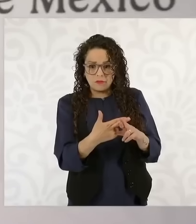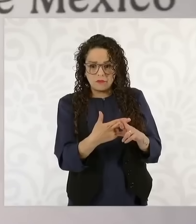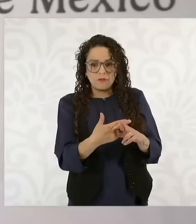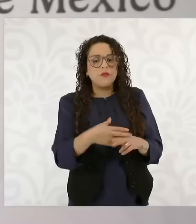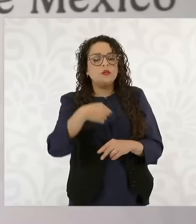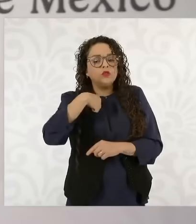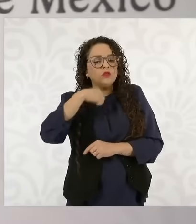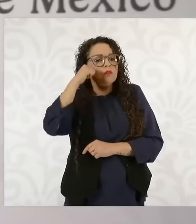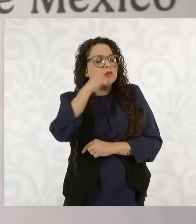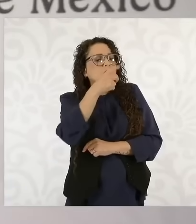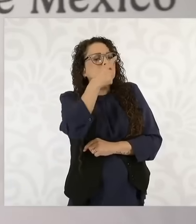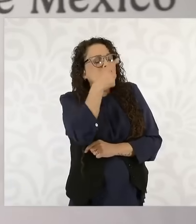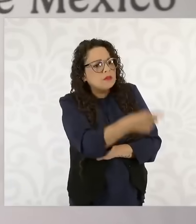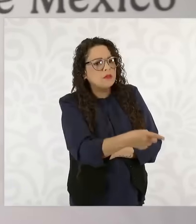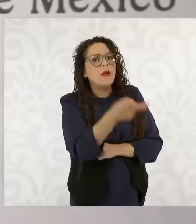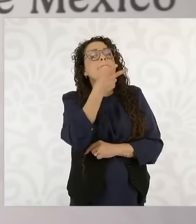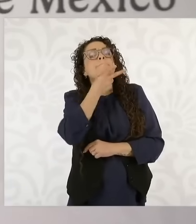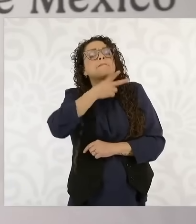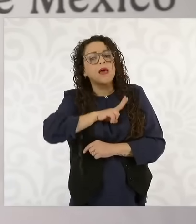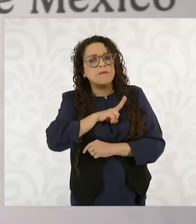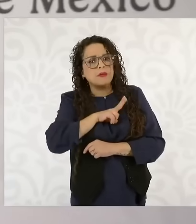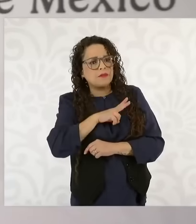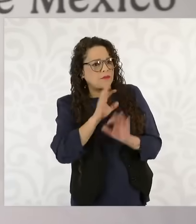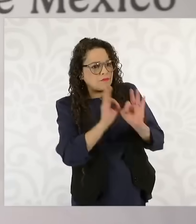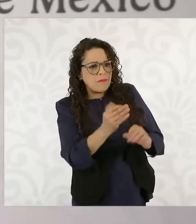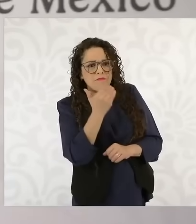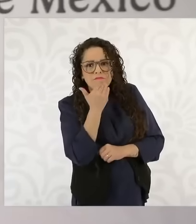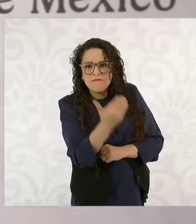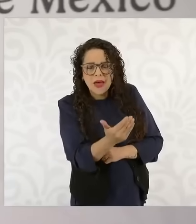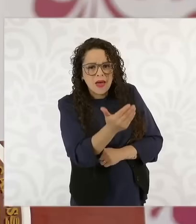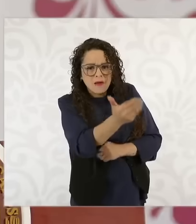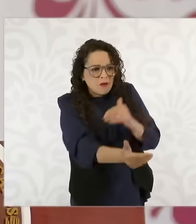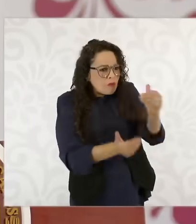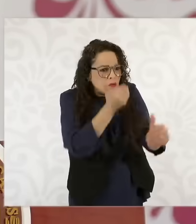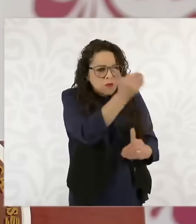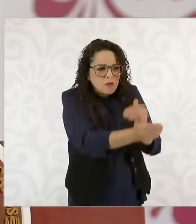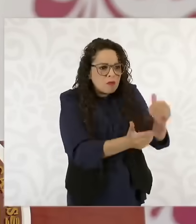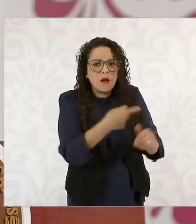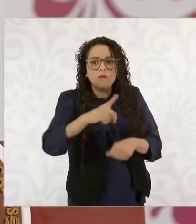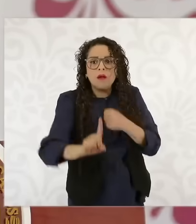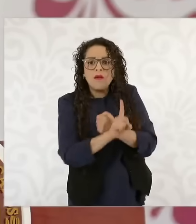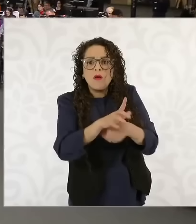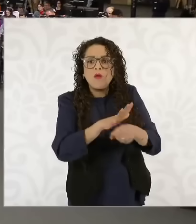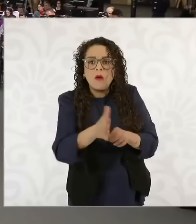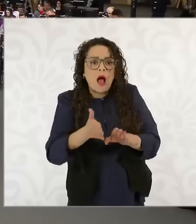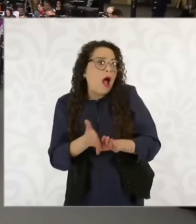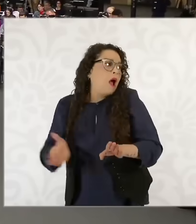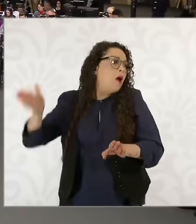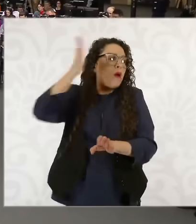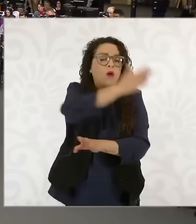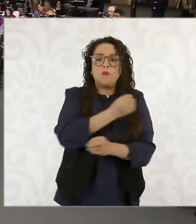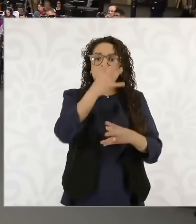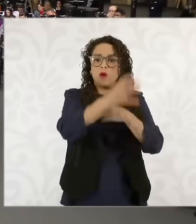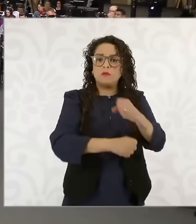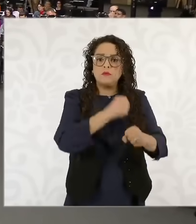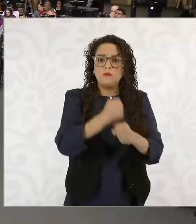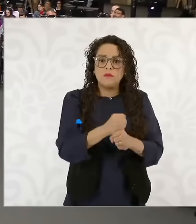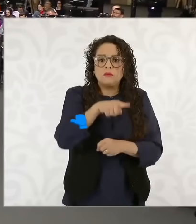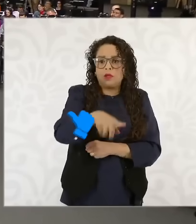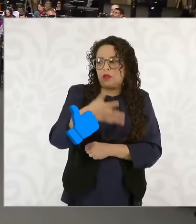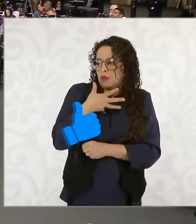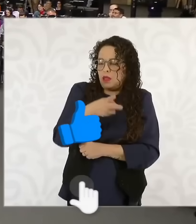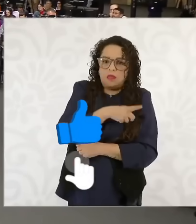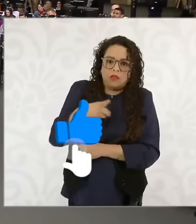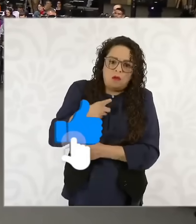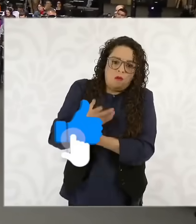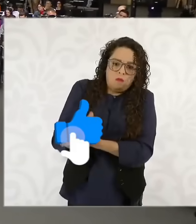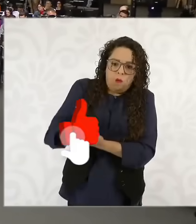fue la deuda que le dejaron. Claro. O sea, a ver, pon la gráfica de otra vez de la deuda.